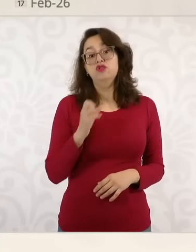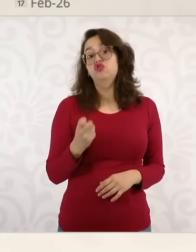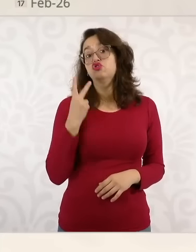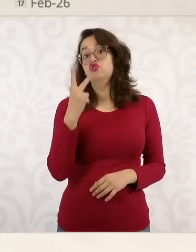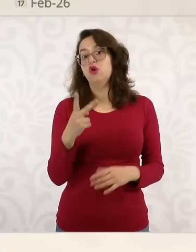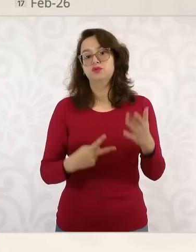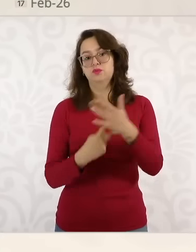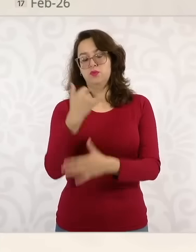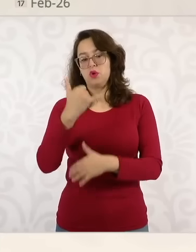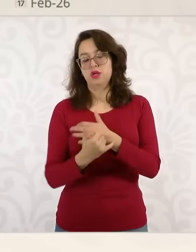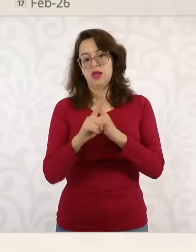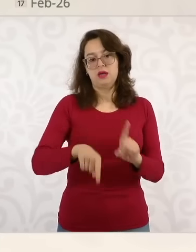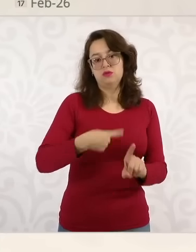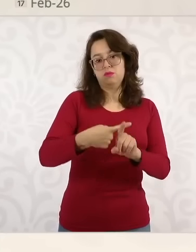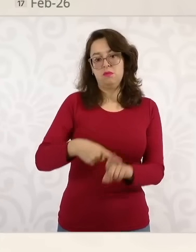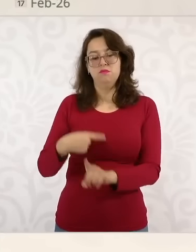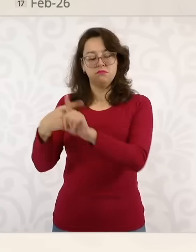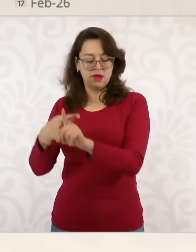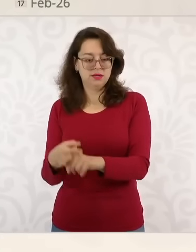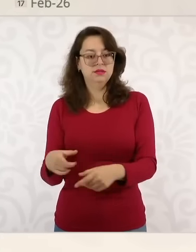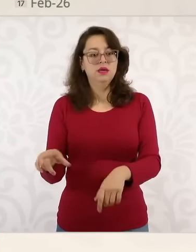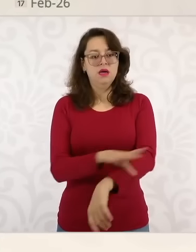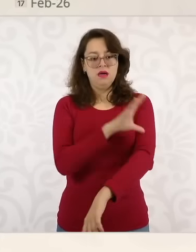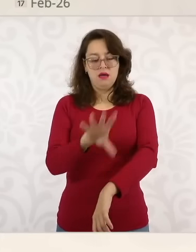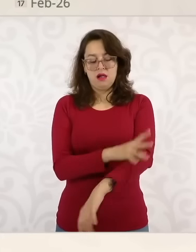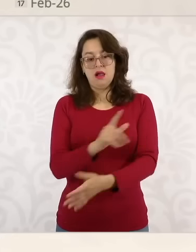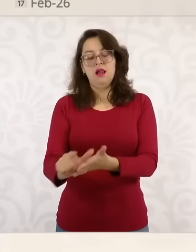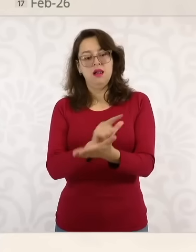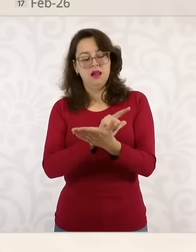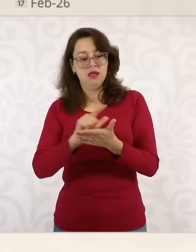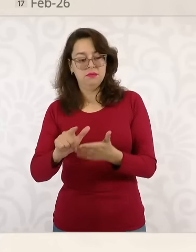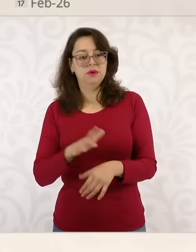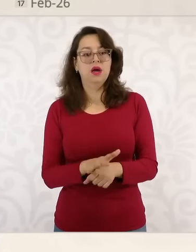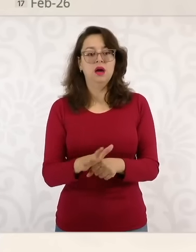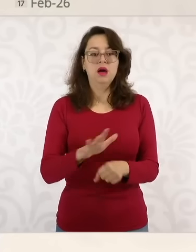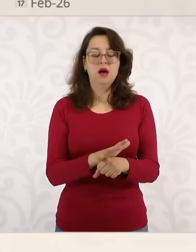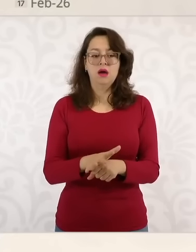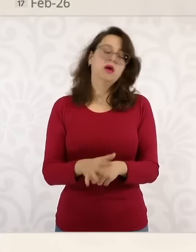aún más energía limpia al sistema eléctrico. Se trata de las centrales de carbón 2 y la central